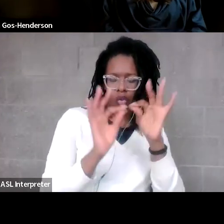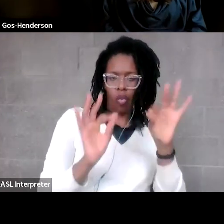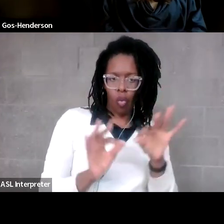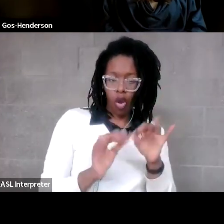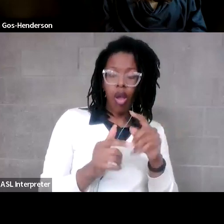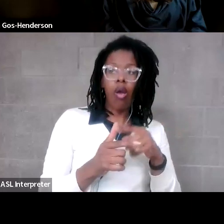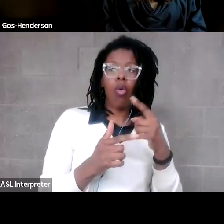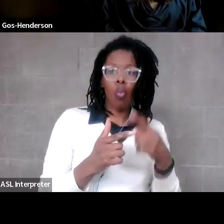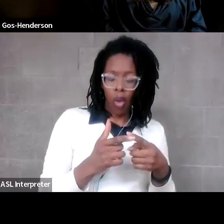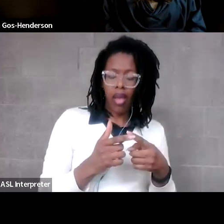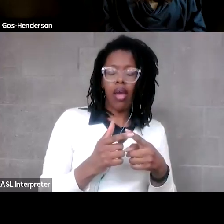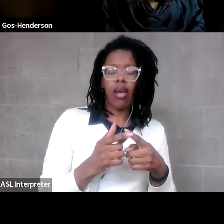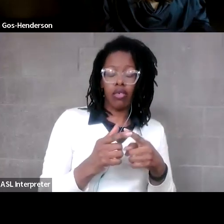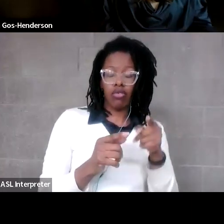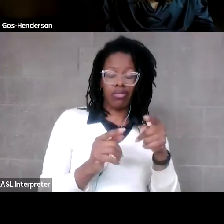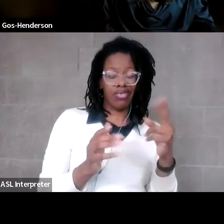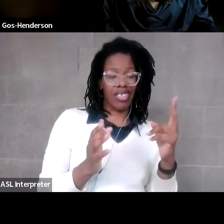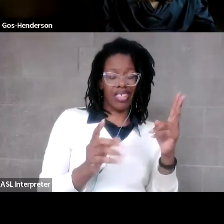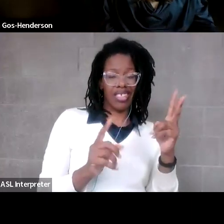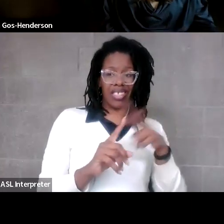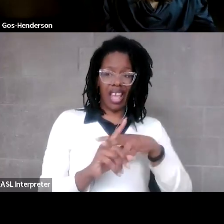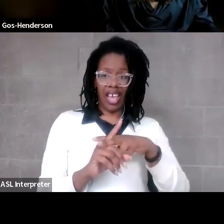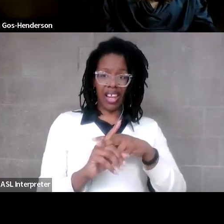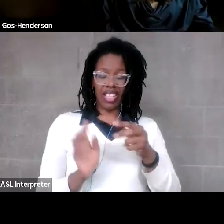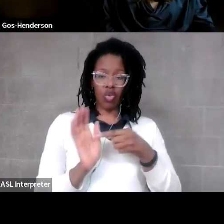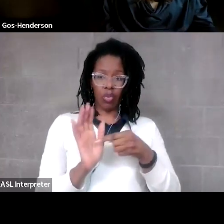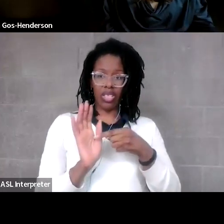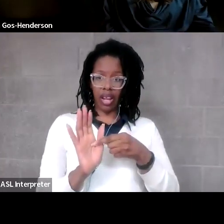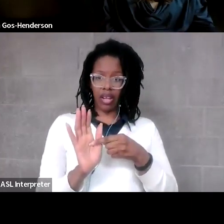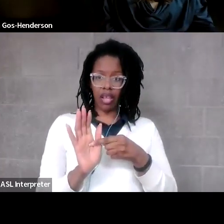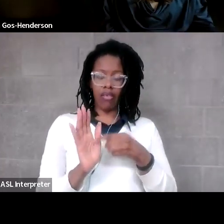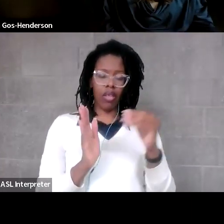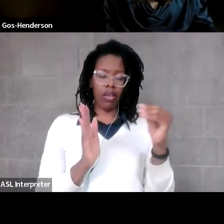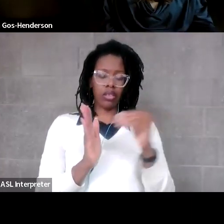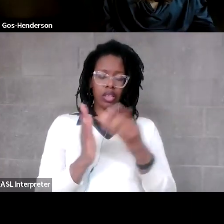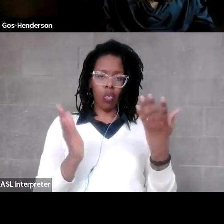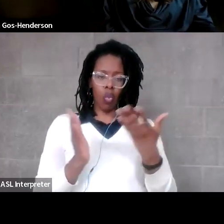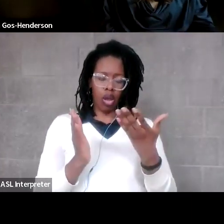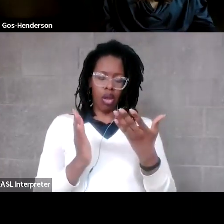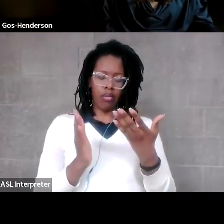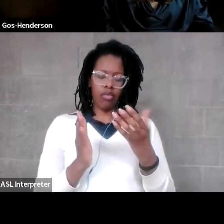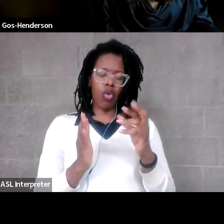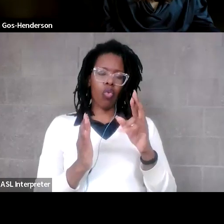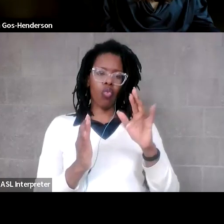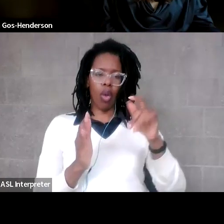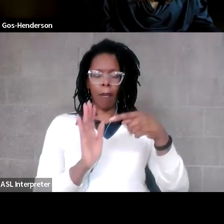cuando te nombren como representante. Pero no tienes que poner tu información personal en él. Pones tu ID de representante designado en él.